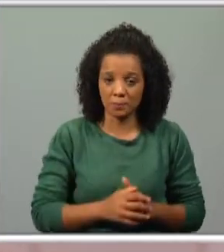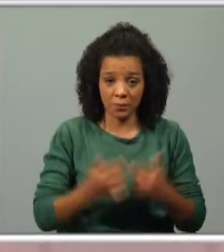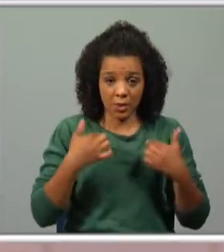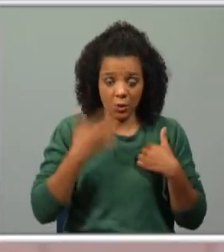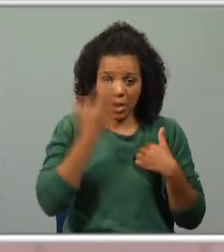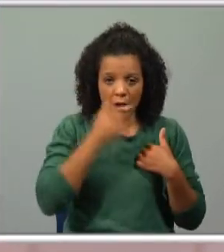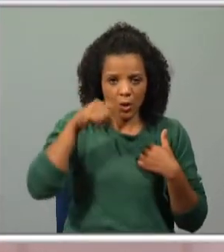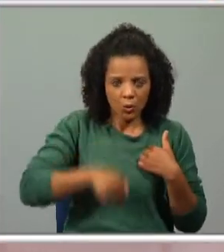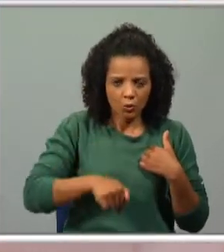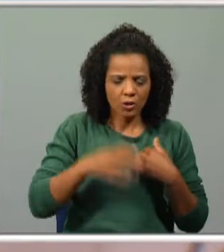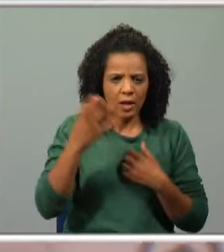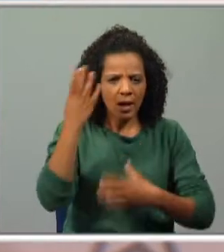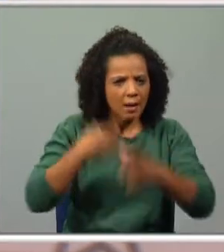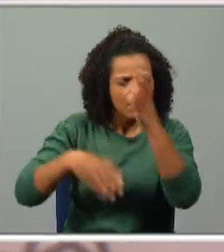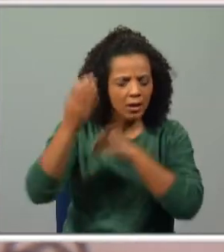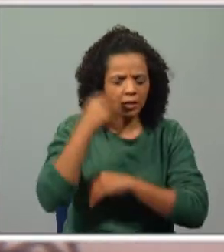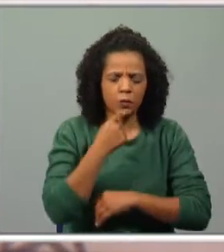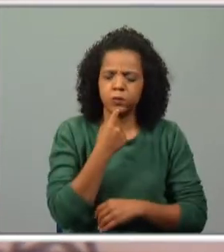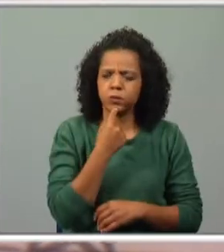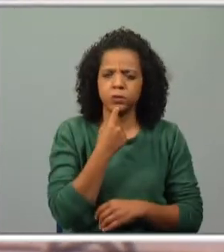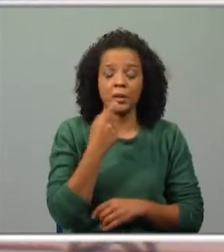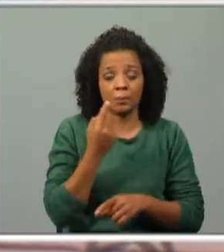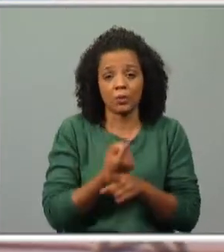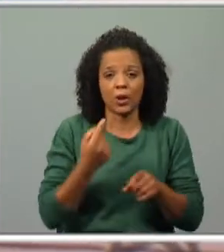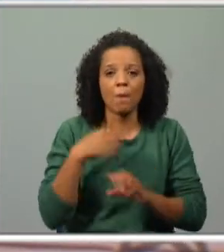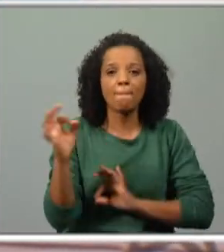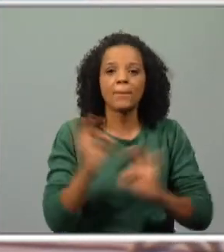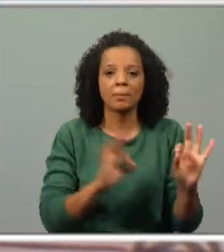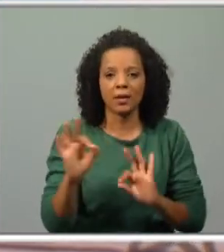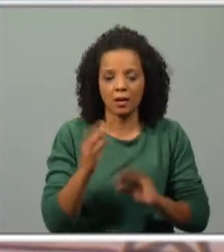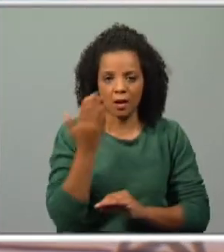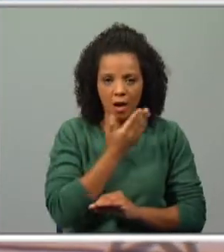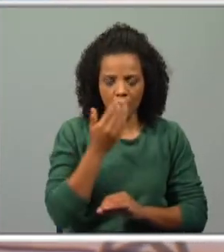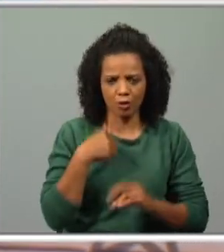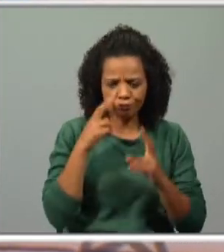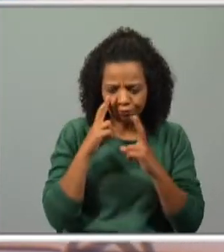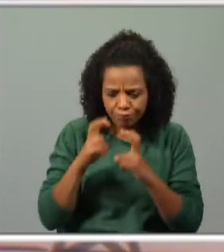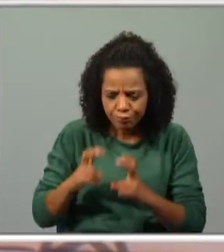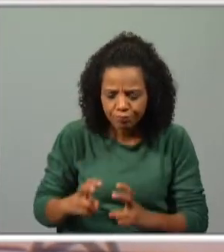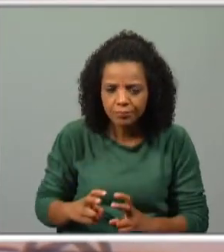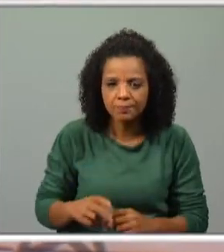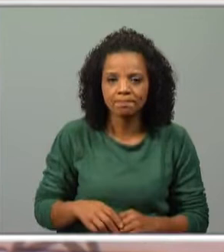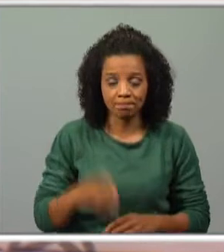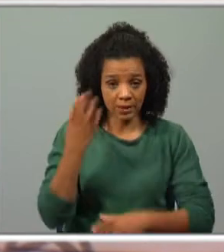bloco aprendi muito já com a preparação deste bloco fiz pesquisa e aprendi 塊我已經在準備工作中學到了很多從這個街區我做了研究並學到了